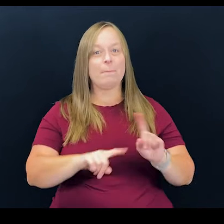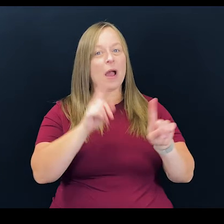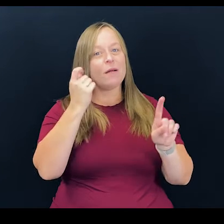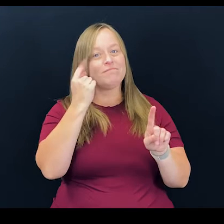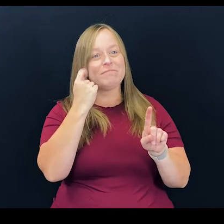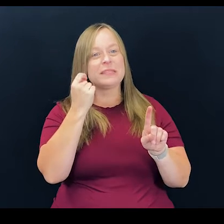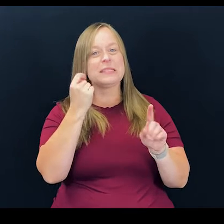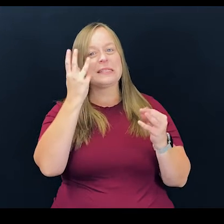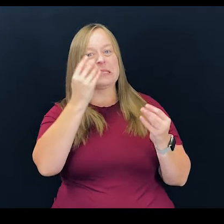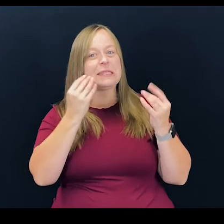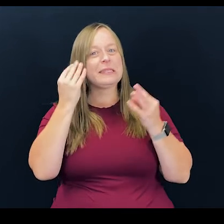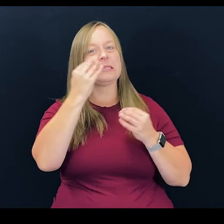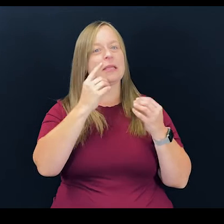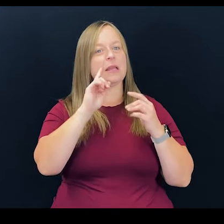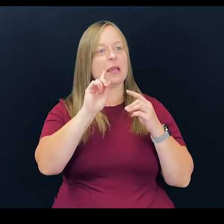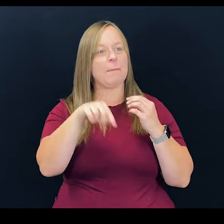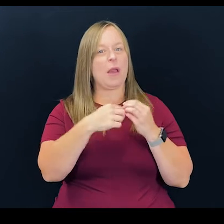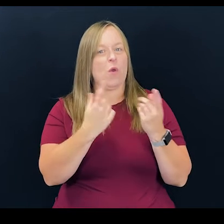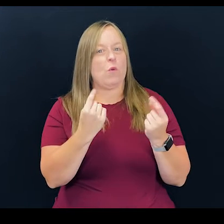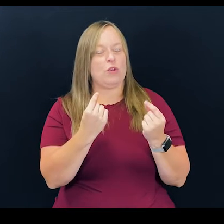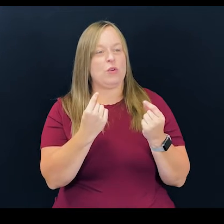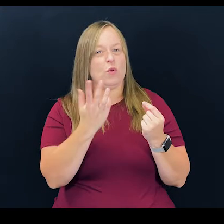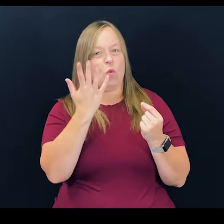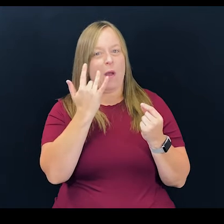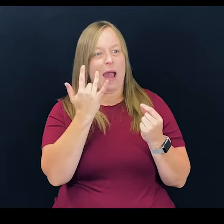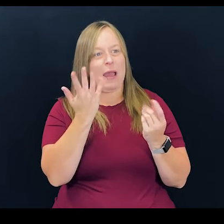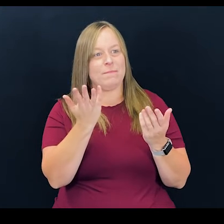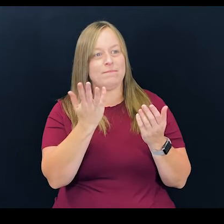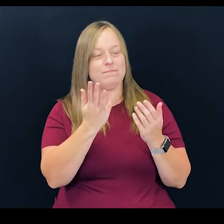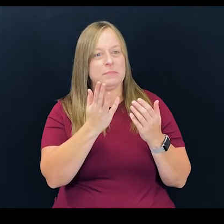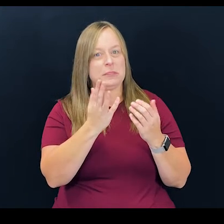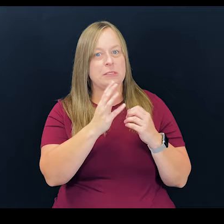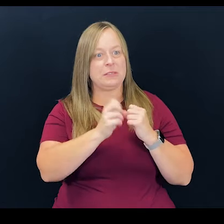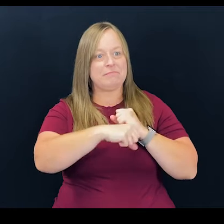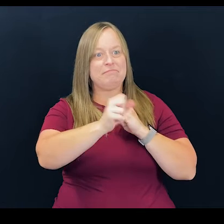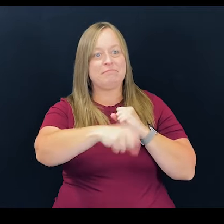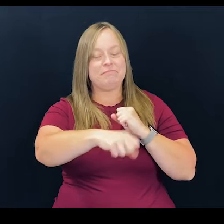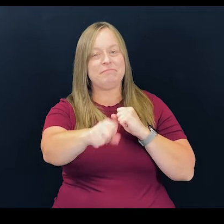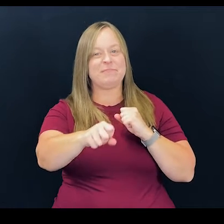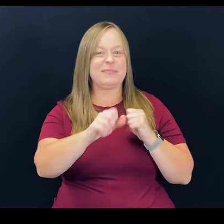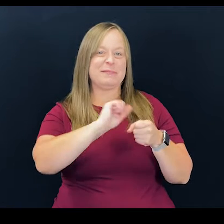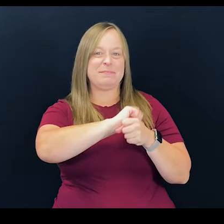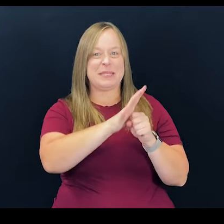pero todavía estamos pensando qué hacer porque dio mucho tiempo debido a la pandemia.